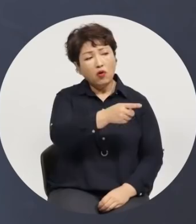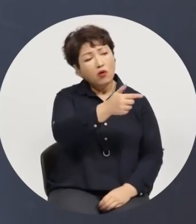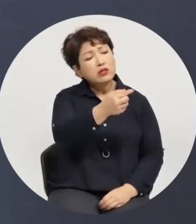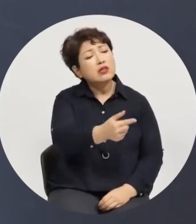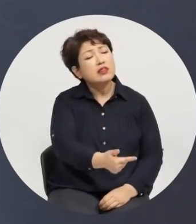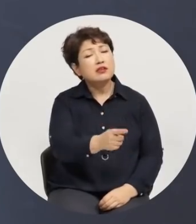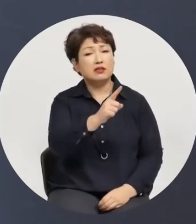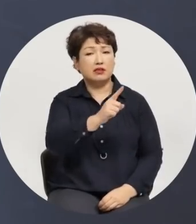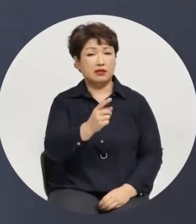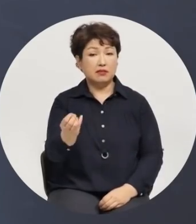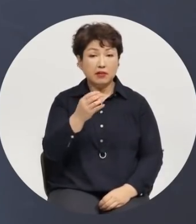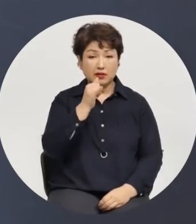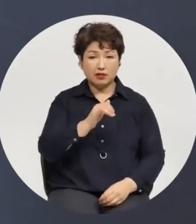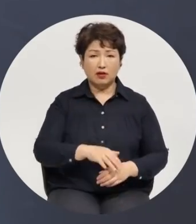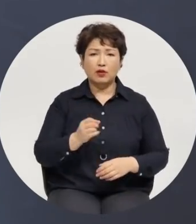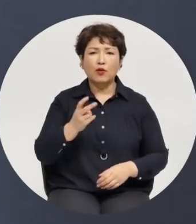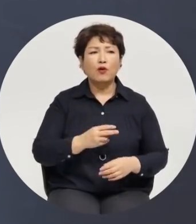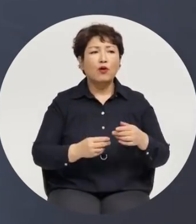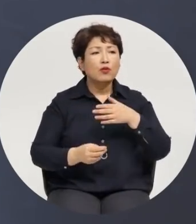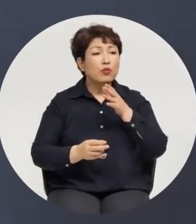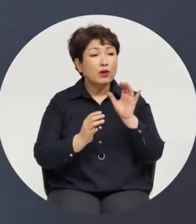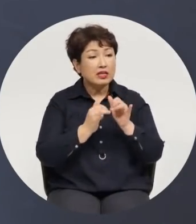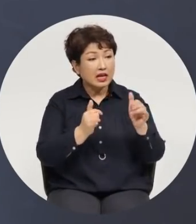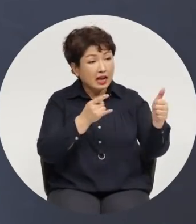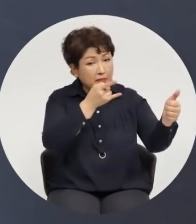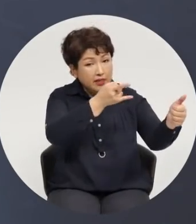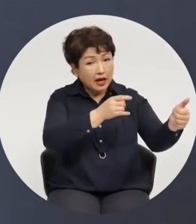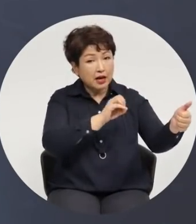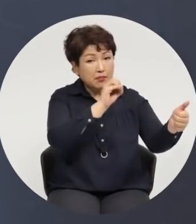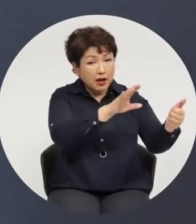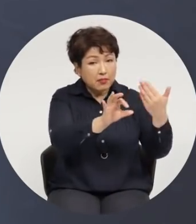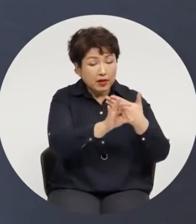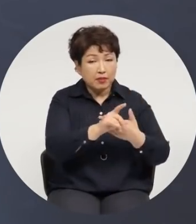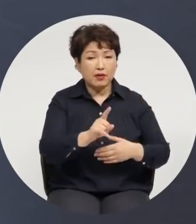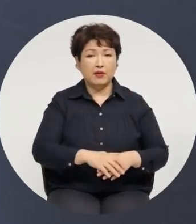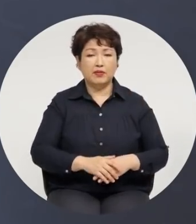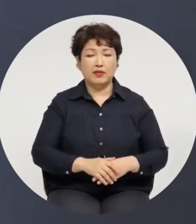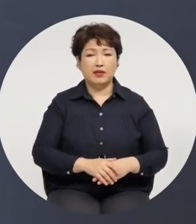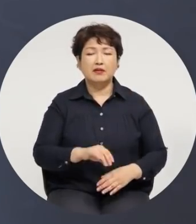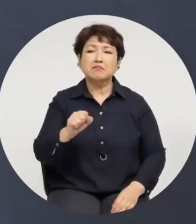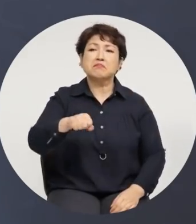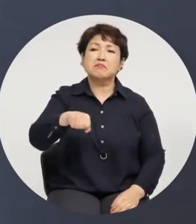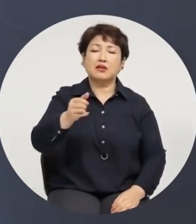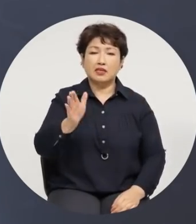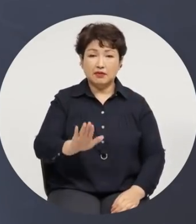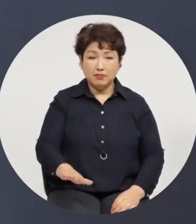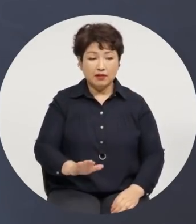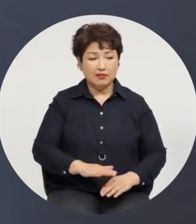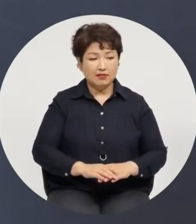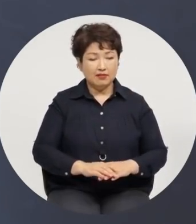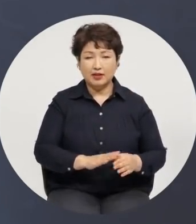그리고 노인이나 부모에게 “이래라. 저래라" 하면 항상 대답은 "그래 그래" 해놓고도 안 합니다